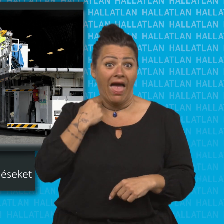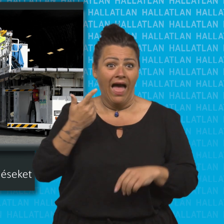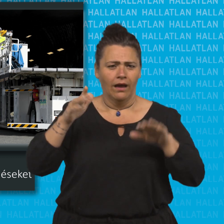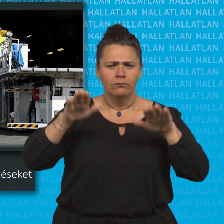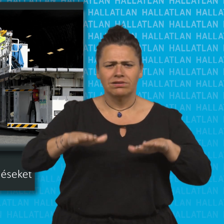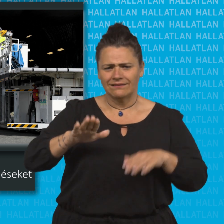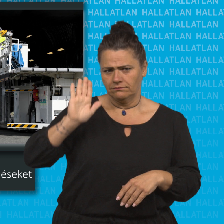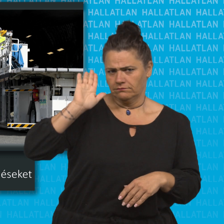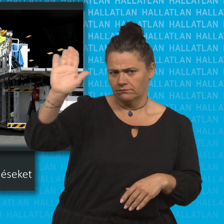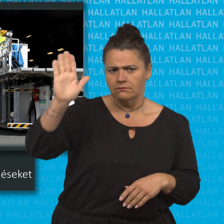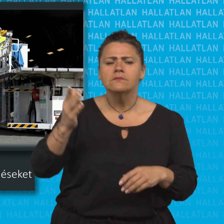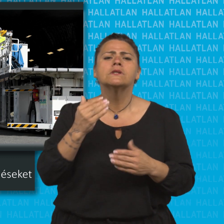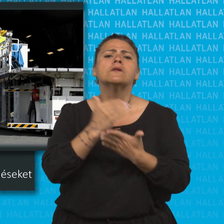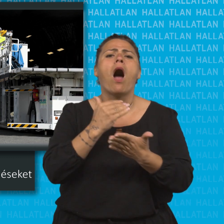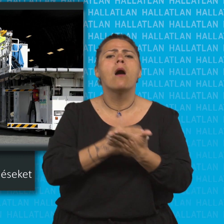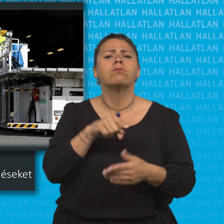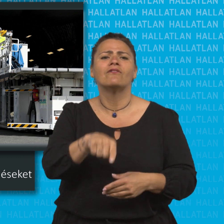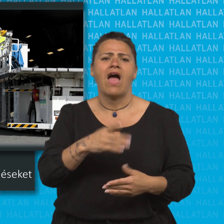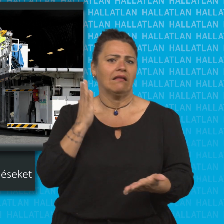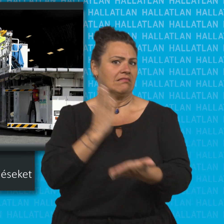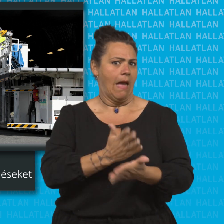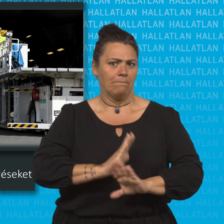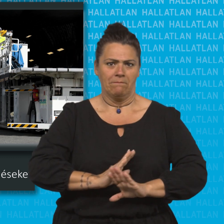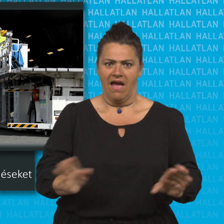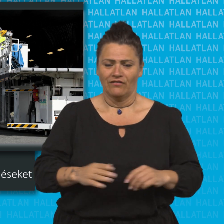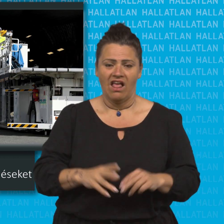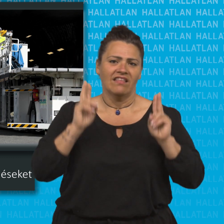de egyik sem felel meg az Egyesült Királyság szabványainak,